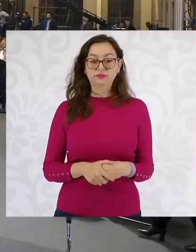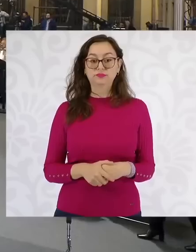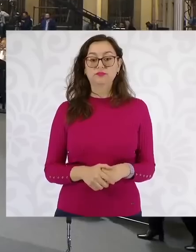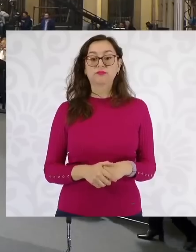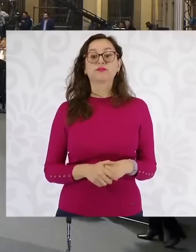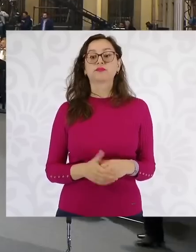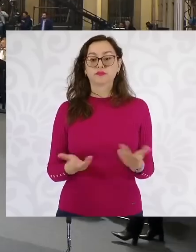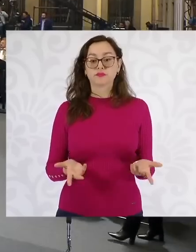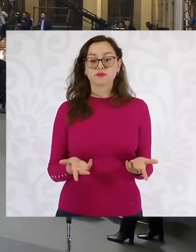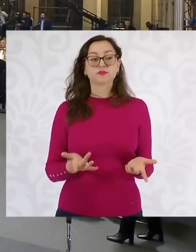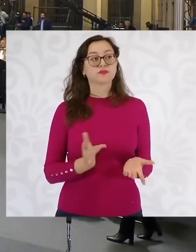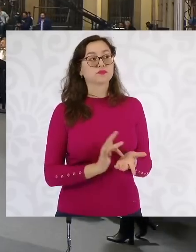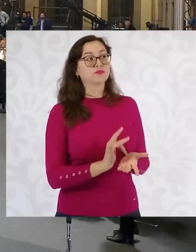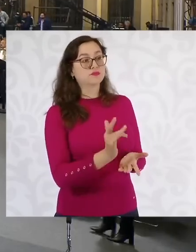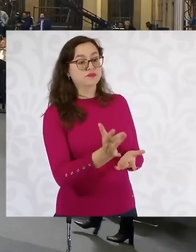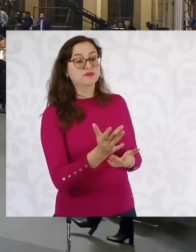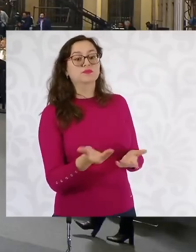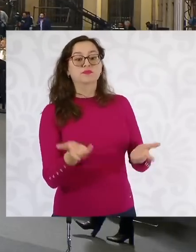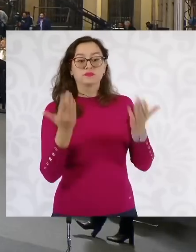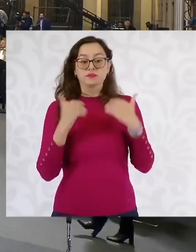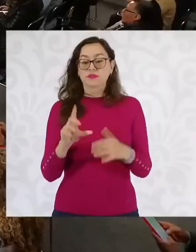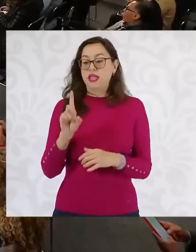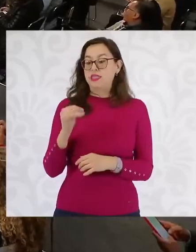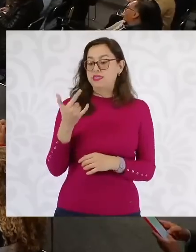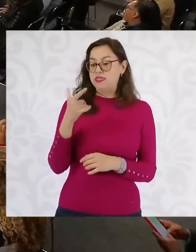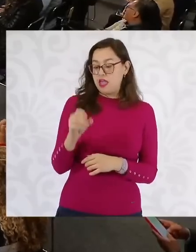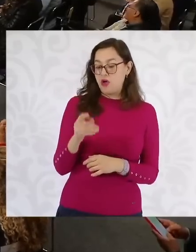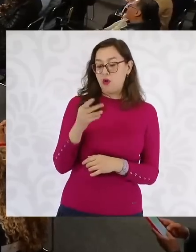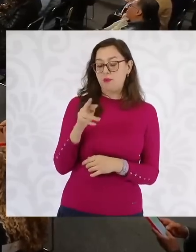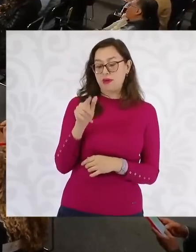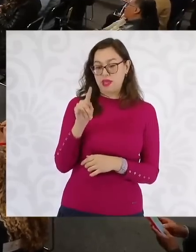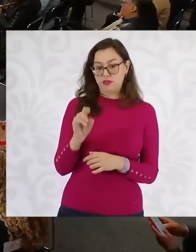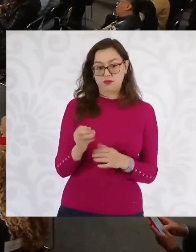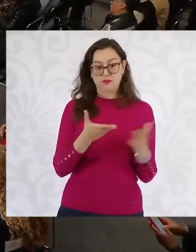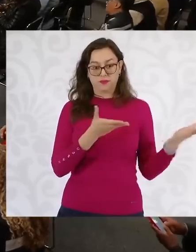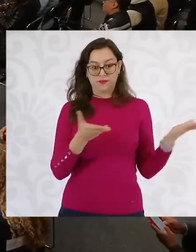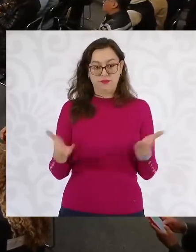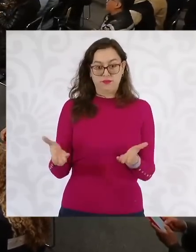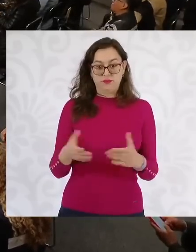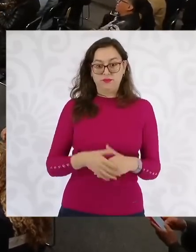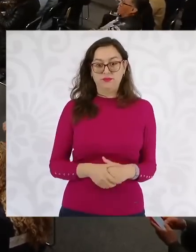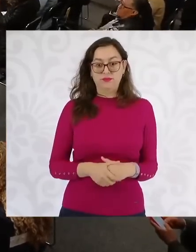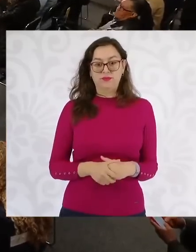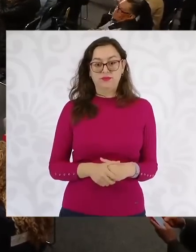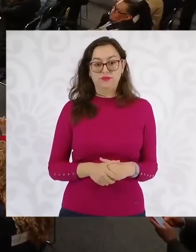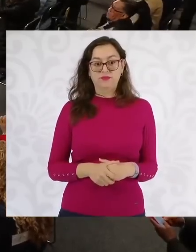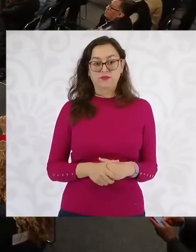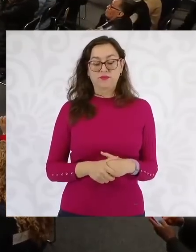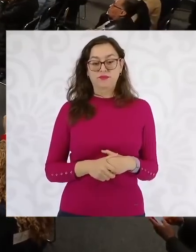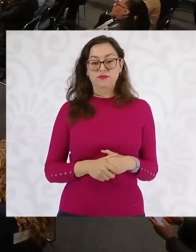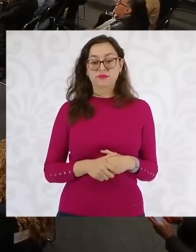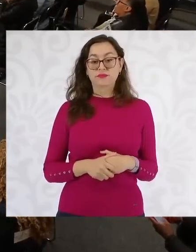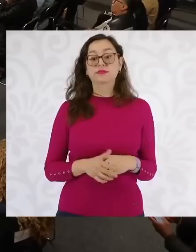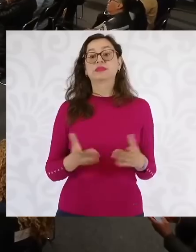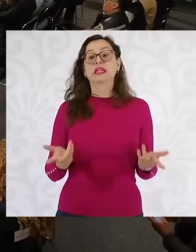a cerrar hoy con Diego [ __ ] vamos a cambiar de día por cierto alimentación saludable lo vamos a